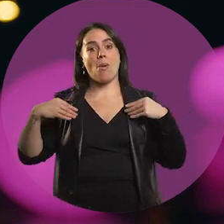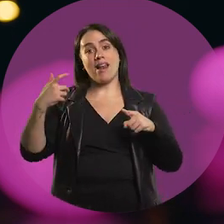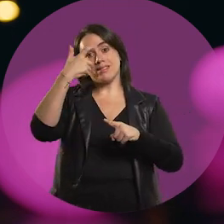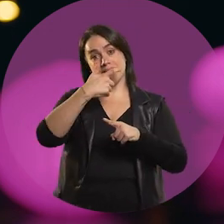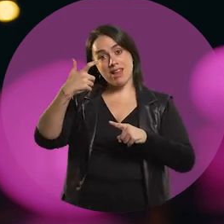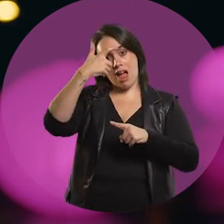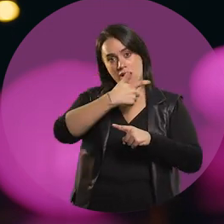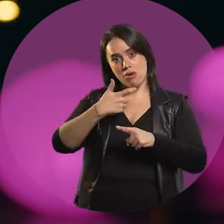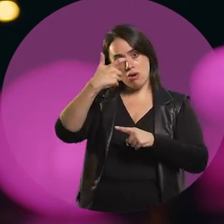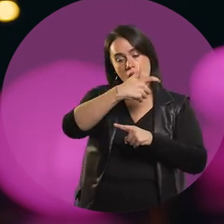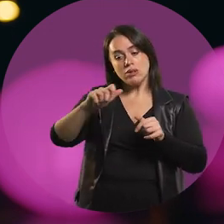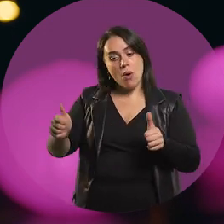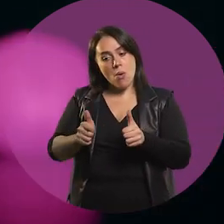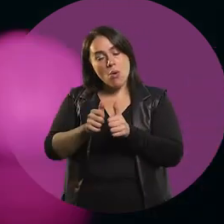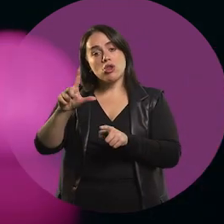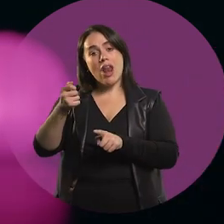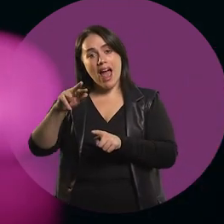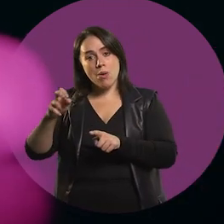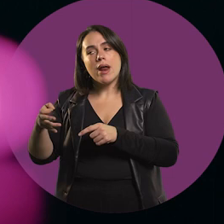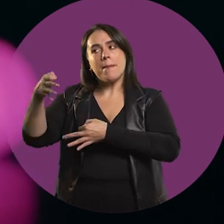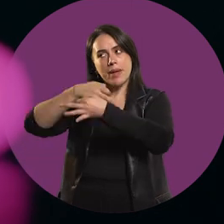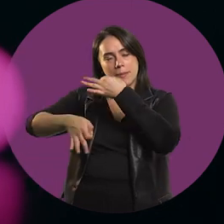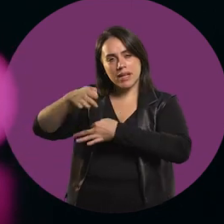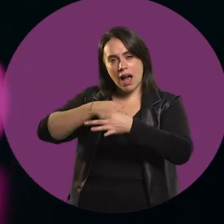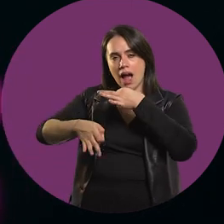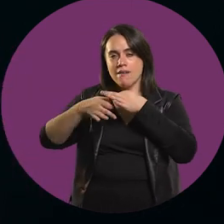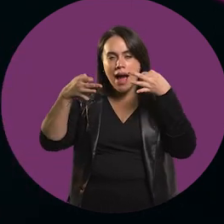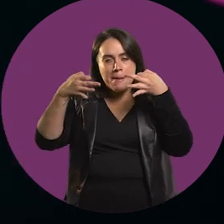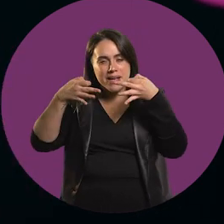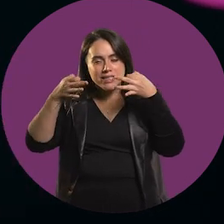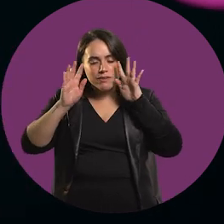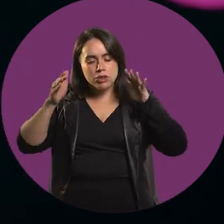lo que ella hacía era enseñarme cosas específicas del braille.